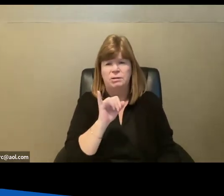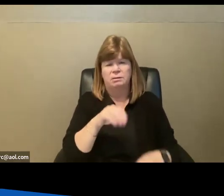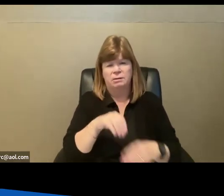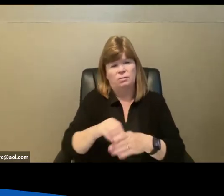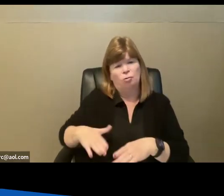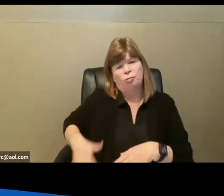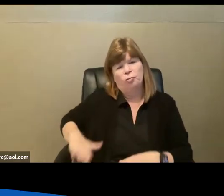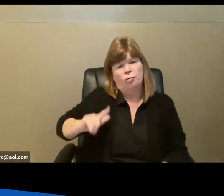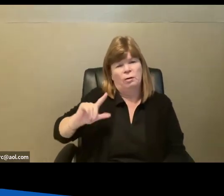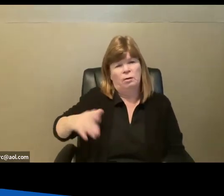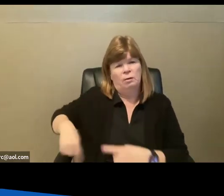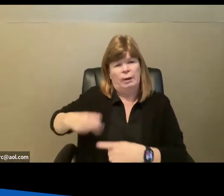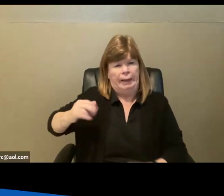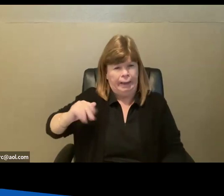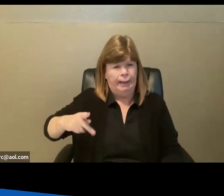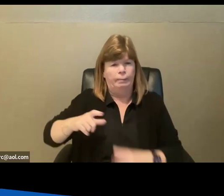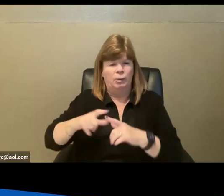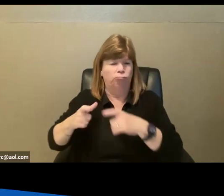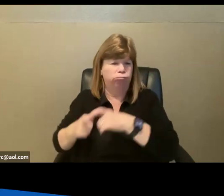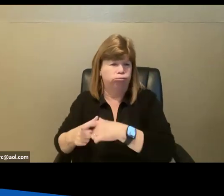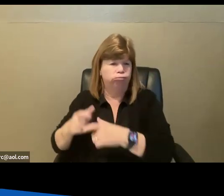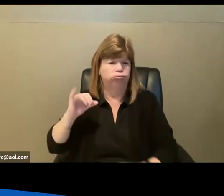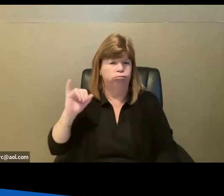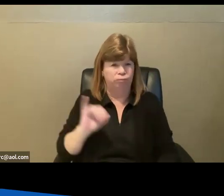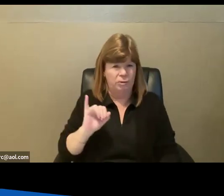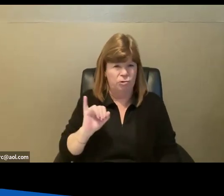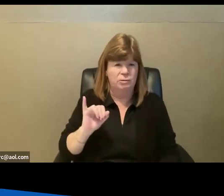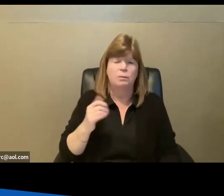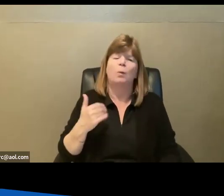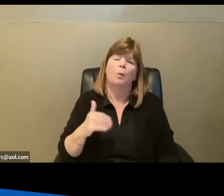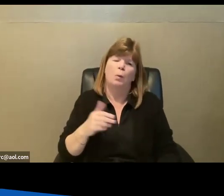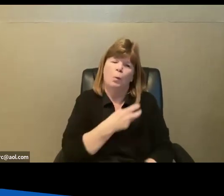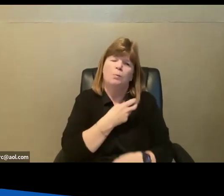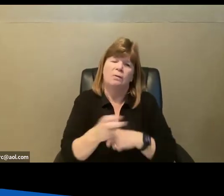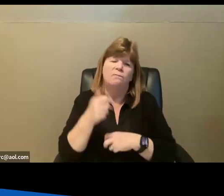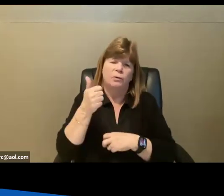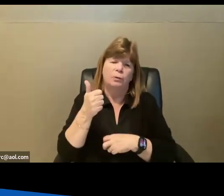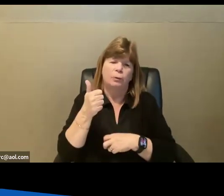las heridas con infecciones son más difíciles de tratar que las heridas sin infecciones.